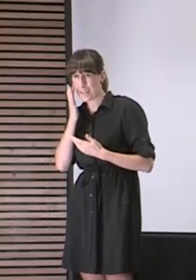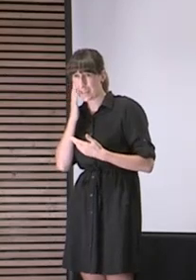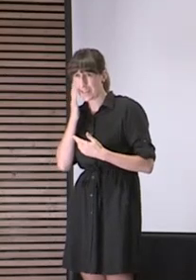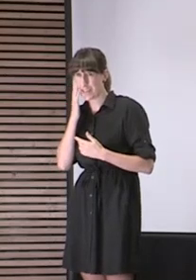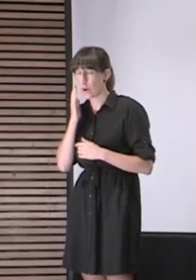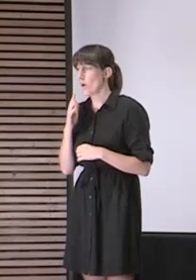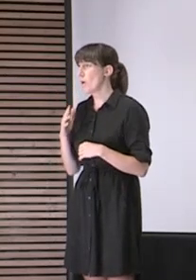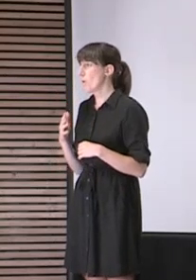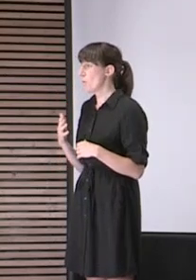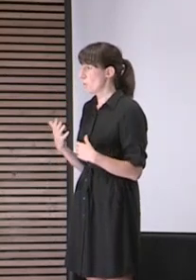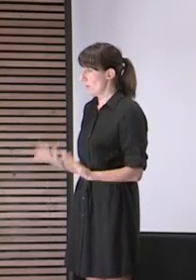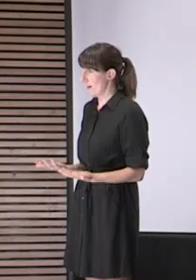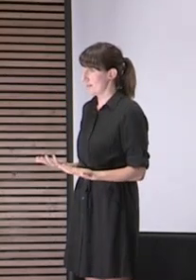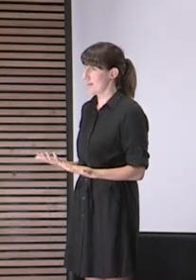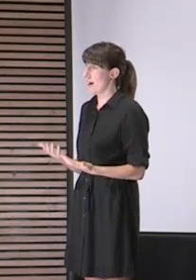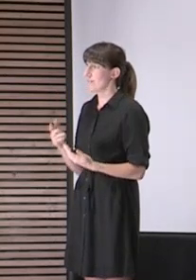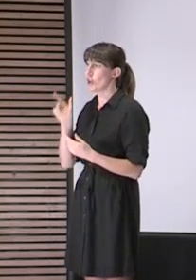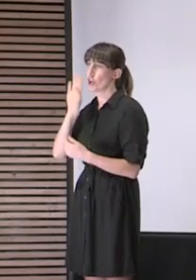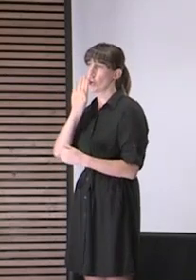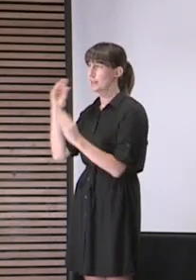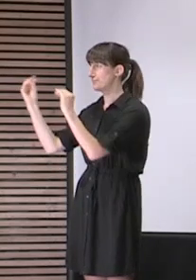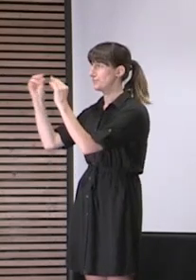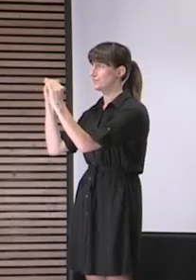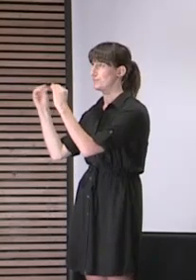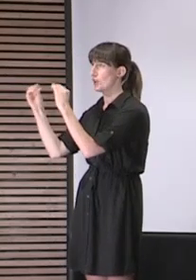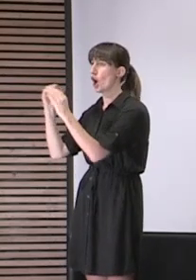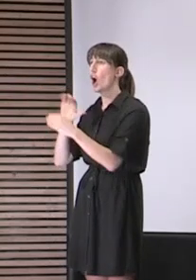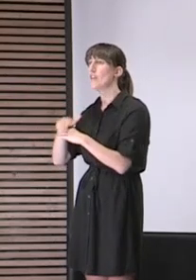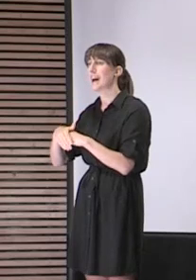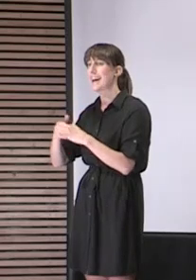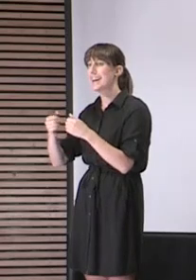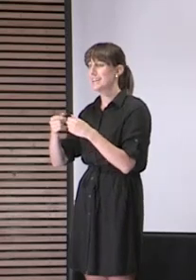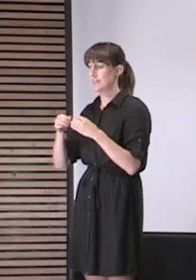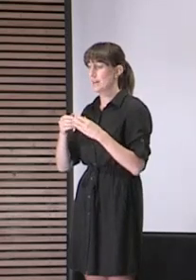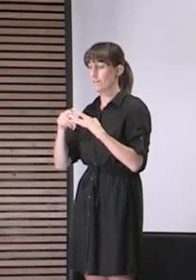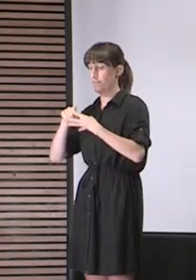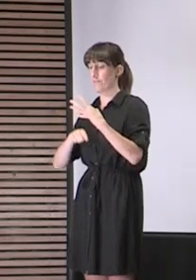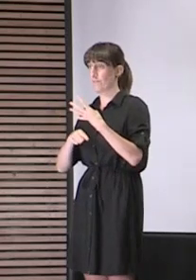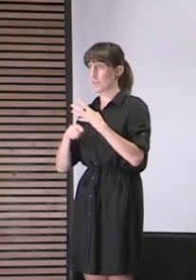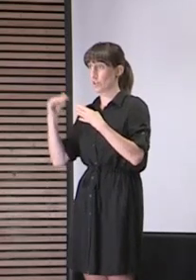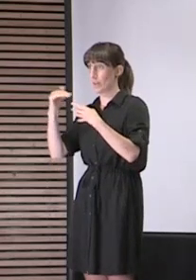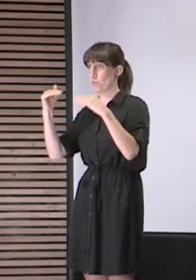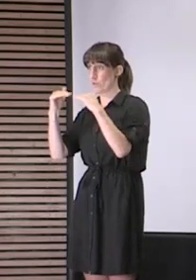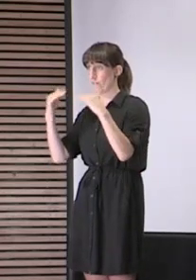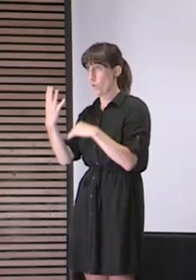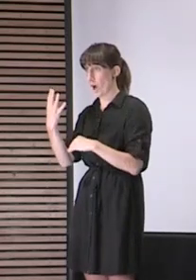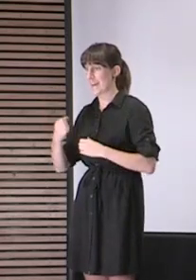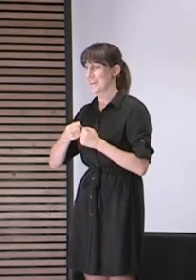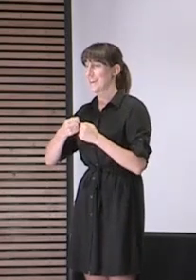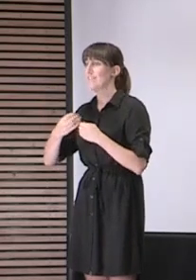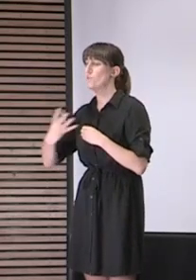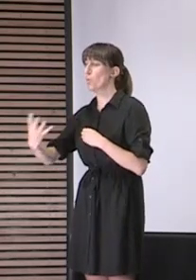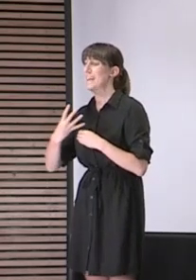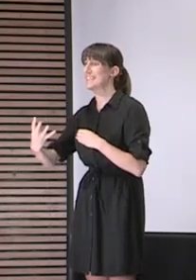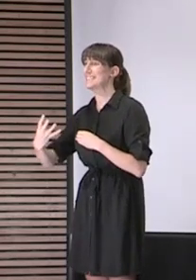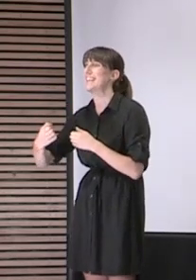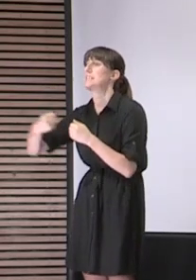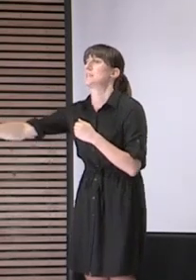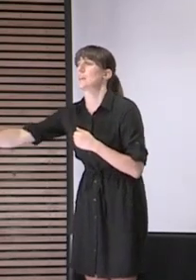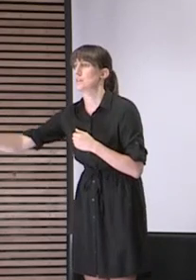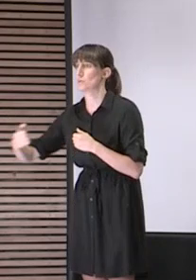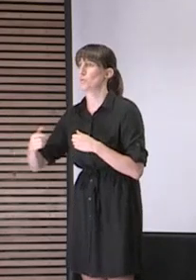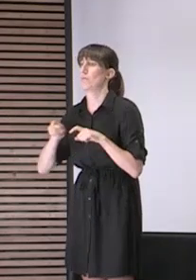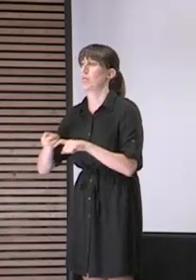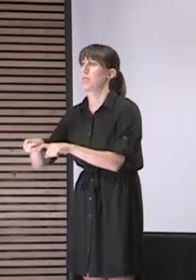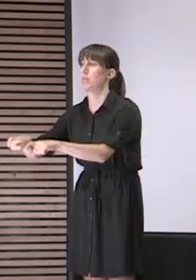la gente si ... ? Jacinda